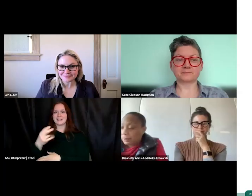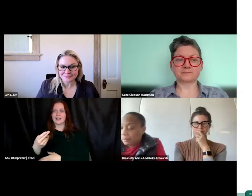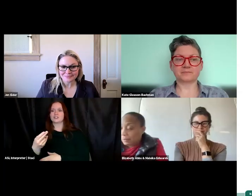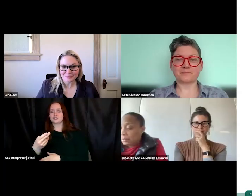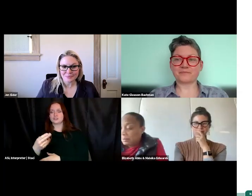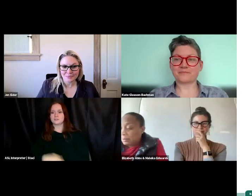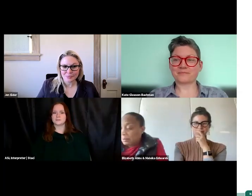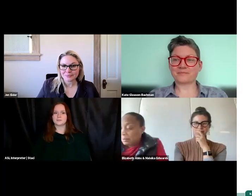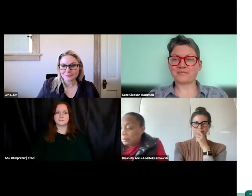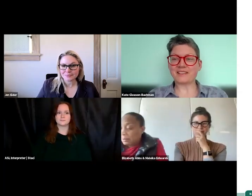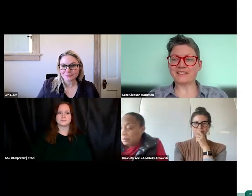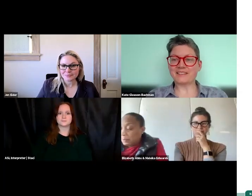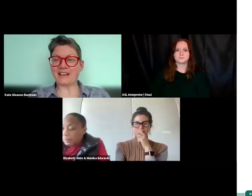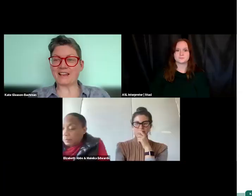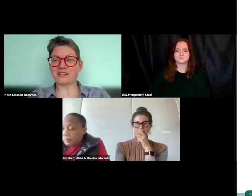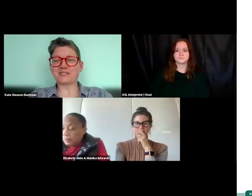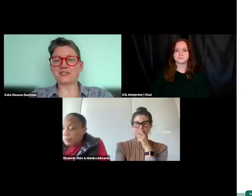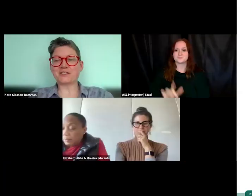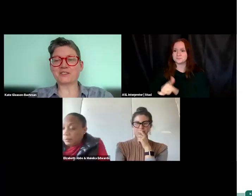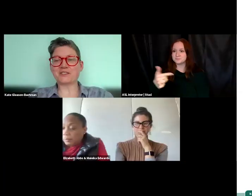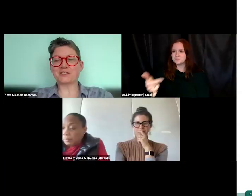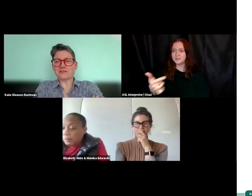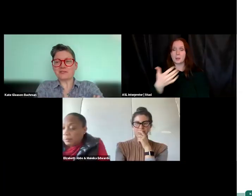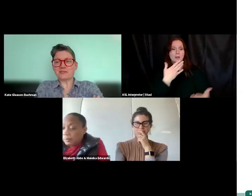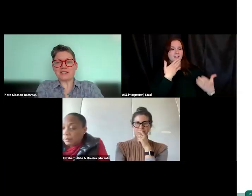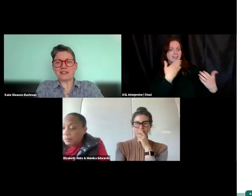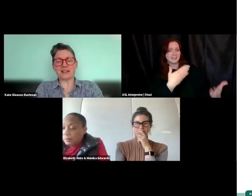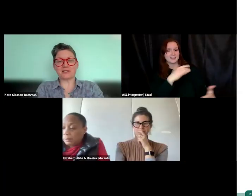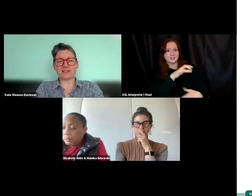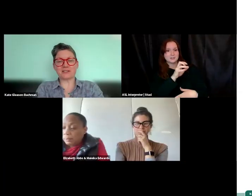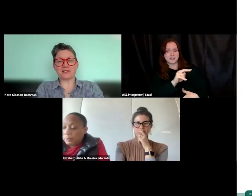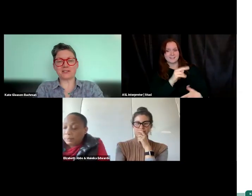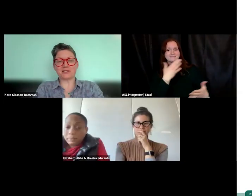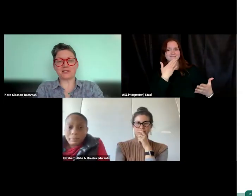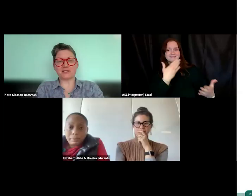Para comenzar, vamos a empezar con Kristin, quien compartirá algo de información sobre los recursos